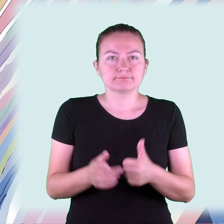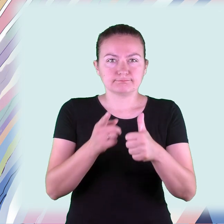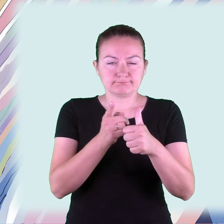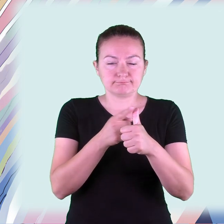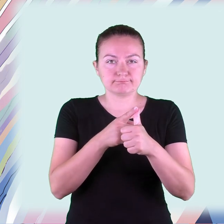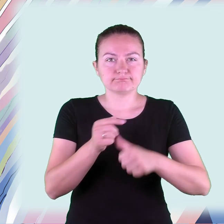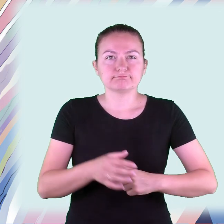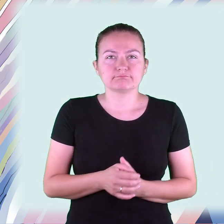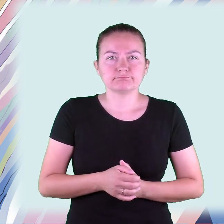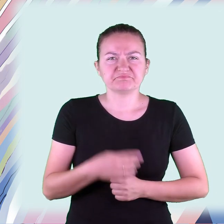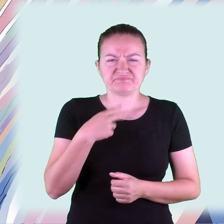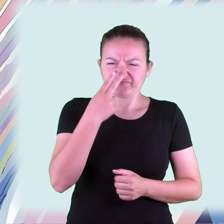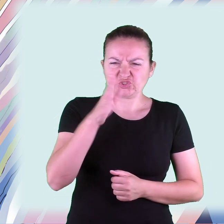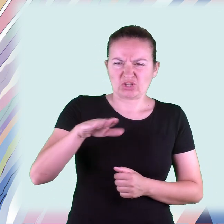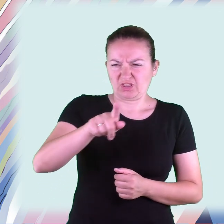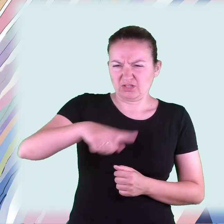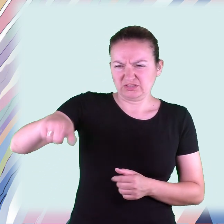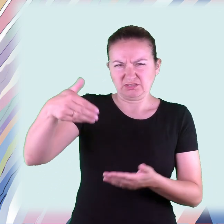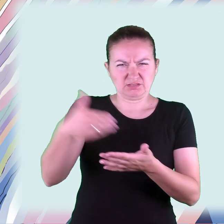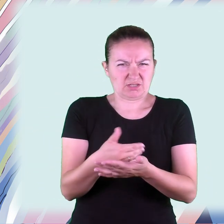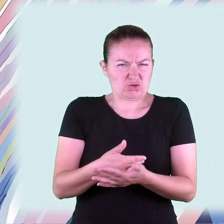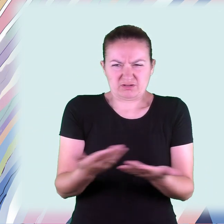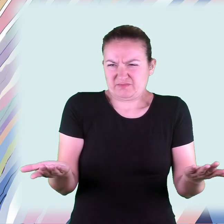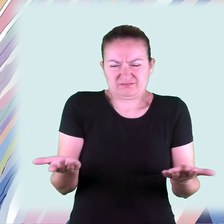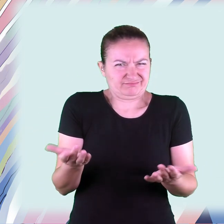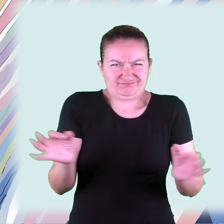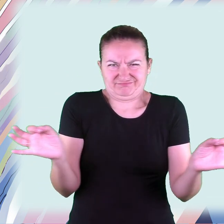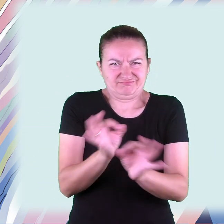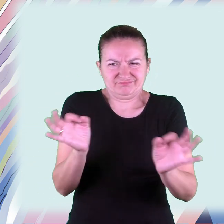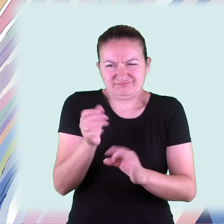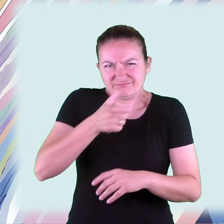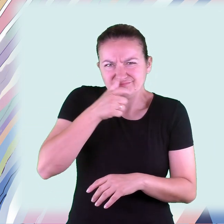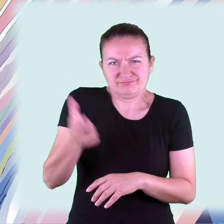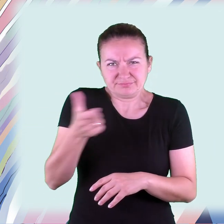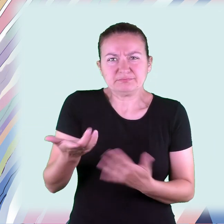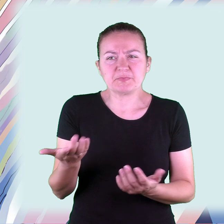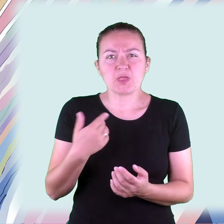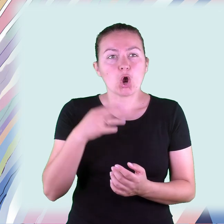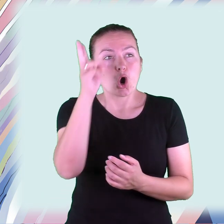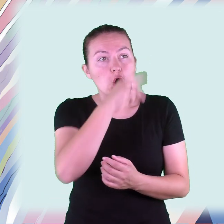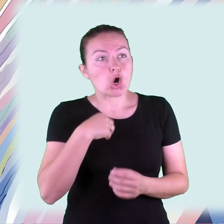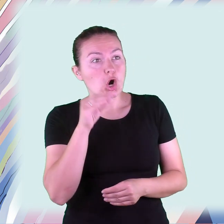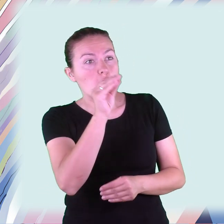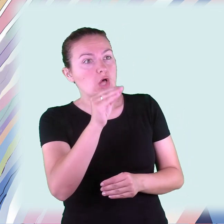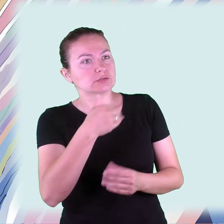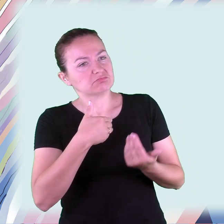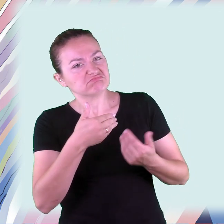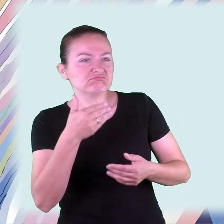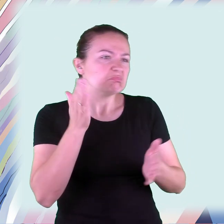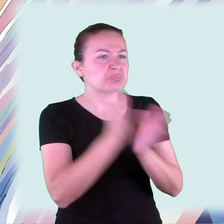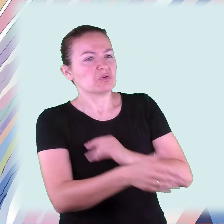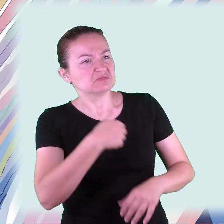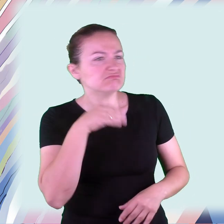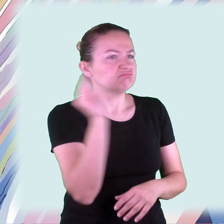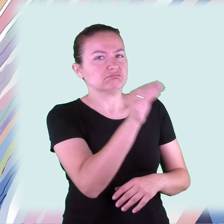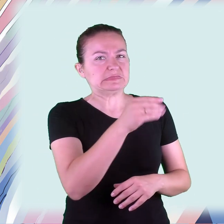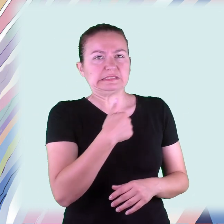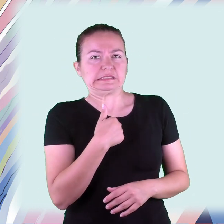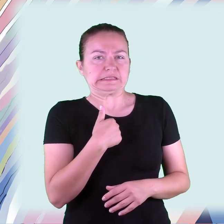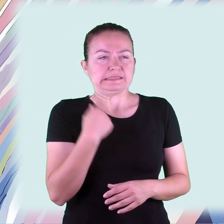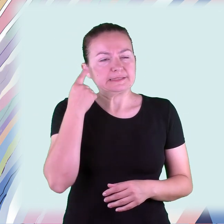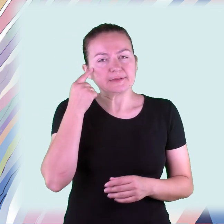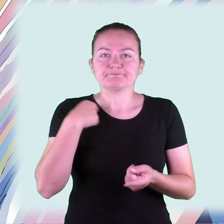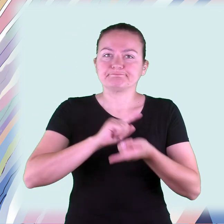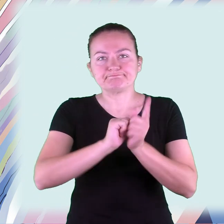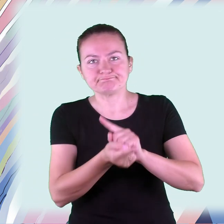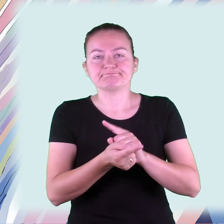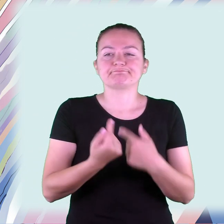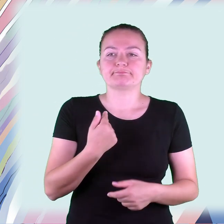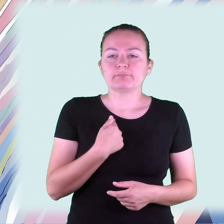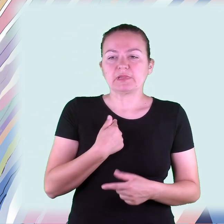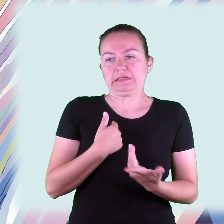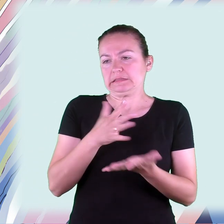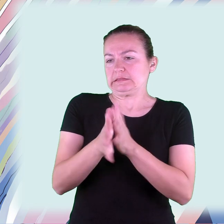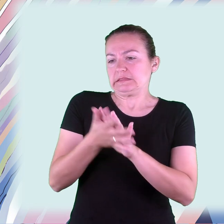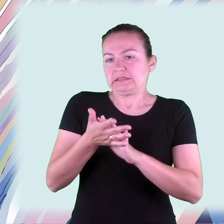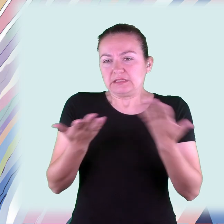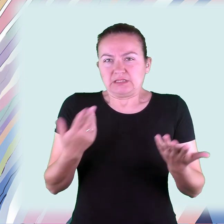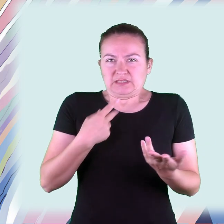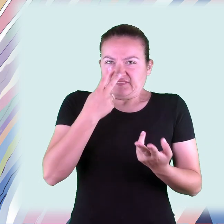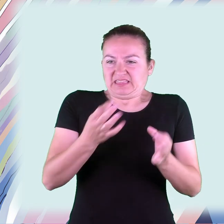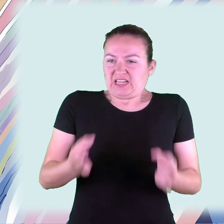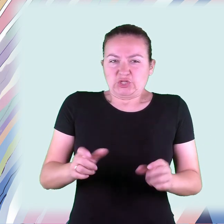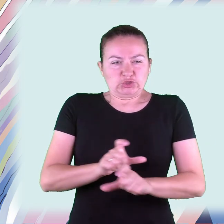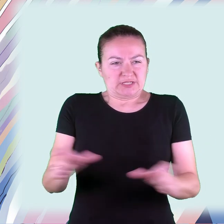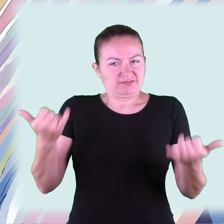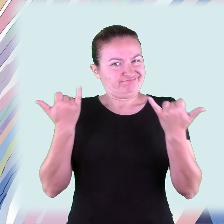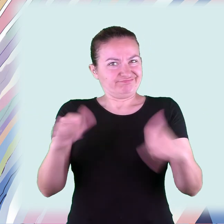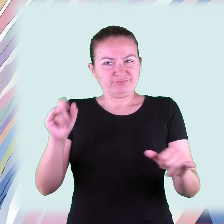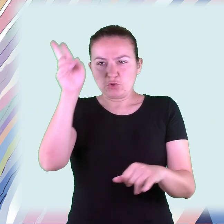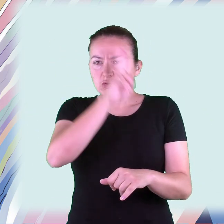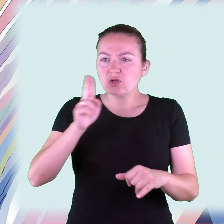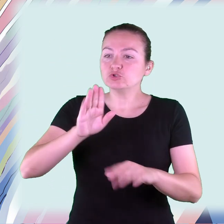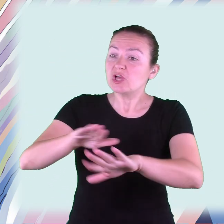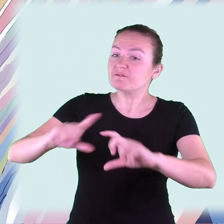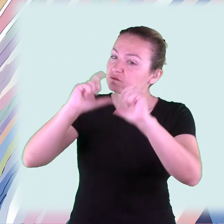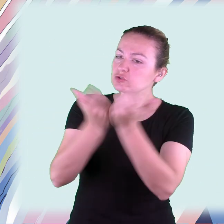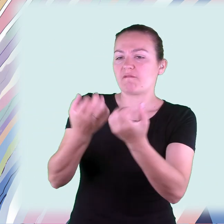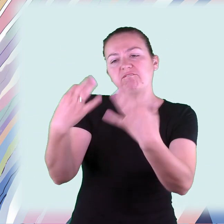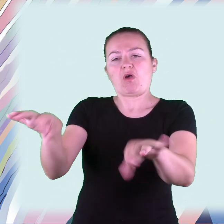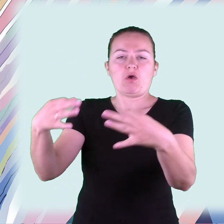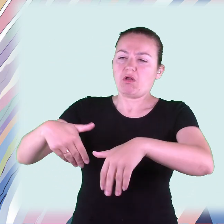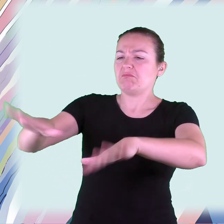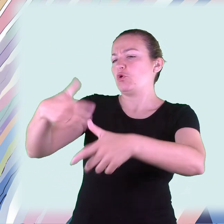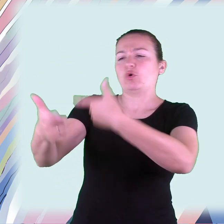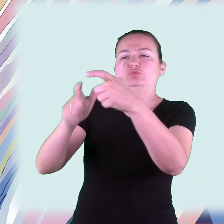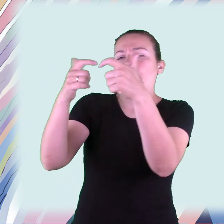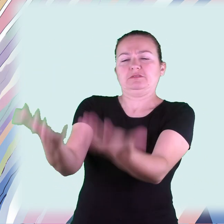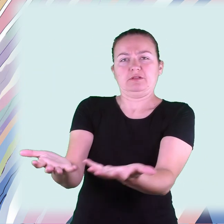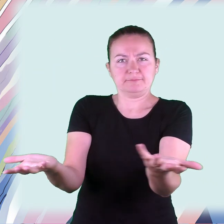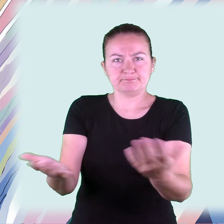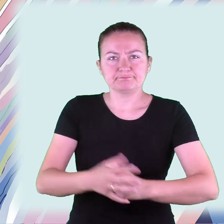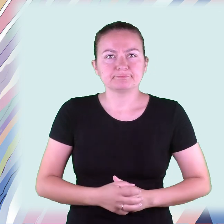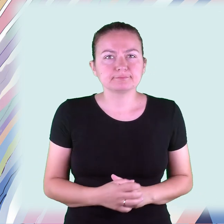1. Widzę dzieci, które źle się zachowują. Nie chcę zwracać uwagi rodzicom, ale mówię głośno: “Dzisiaj rodzice pozwalają robić dzieciom, co im się podoba”.